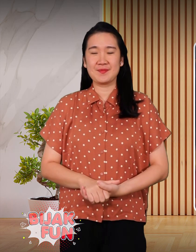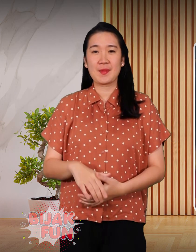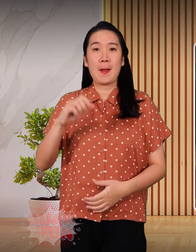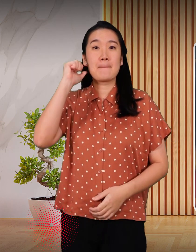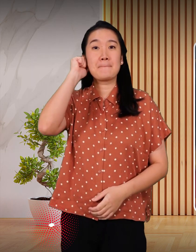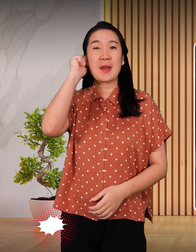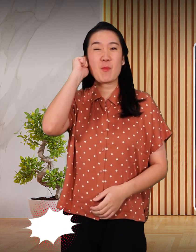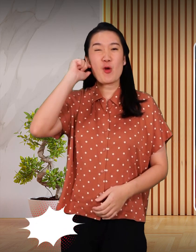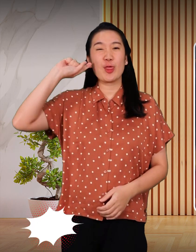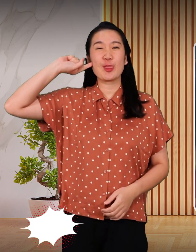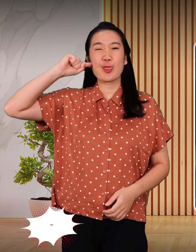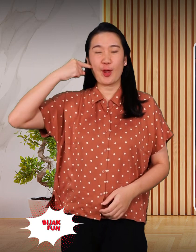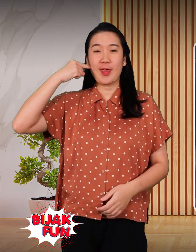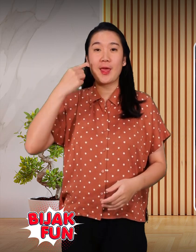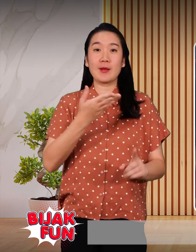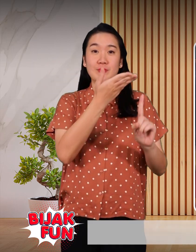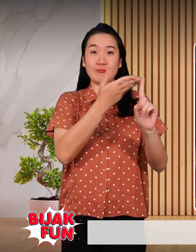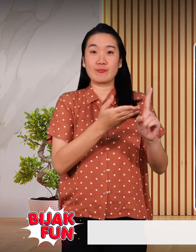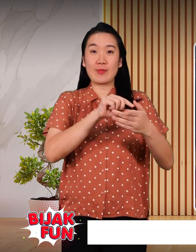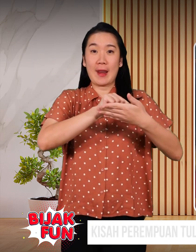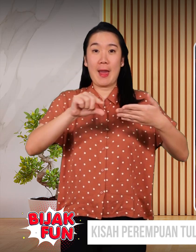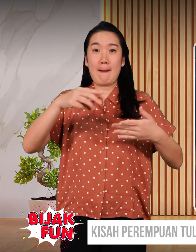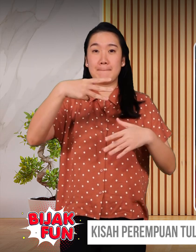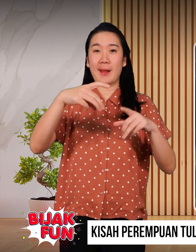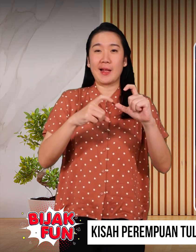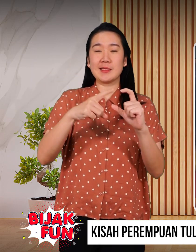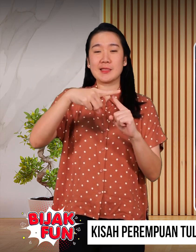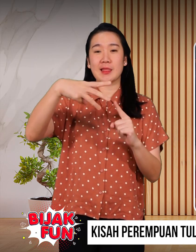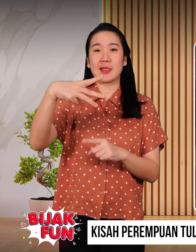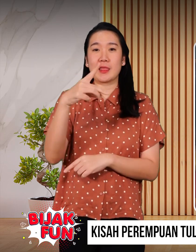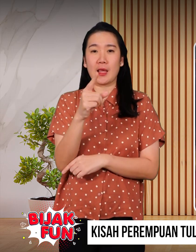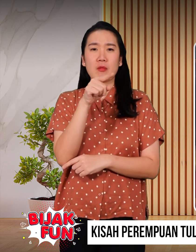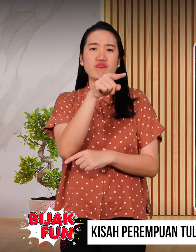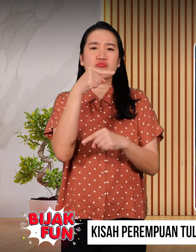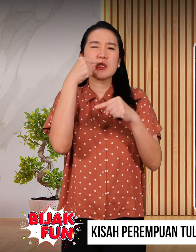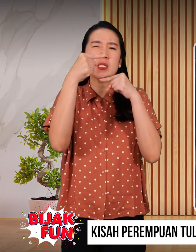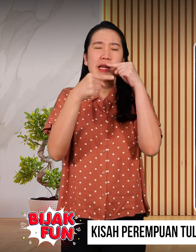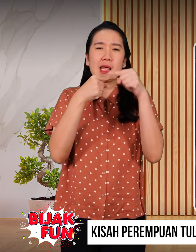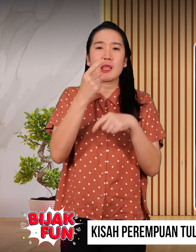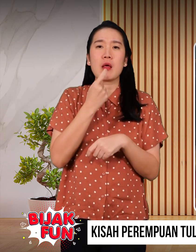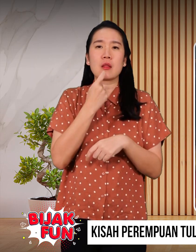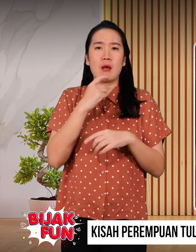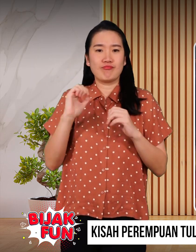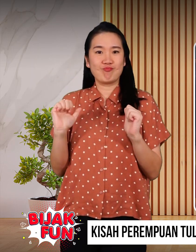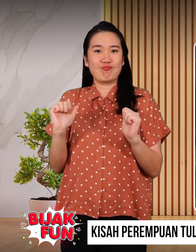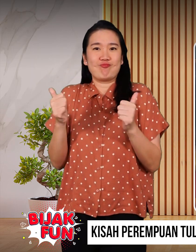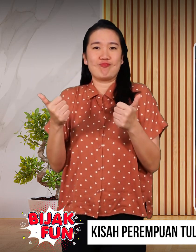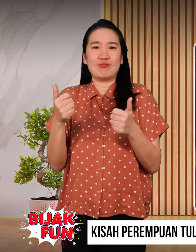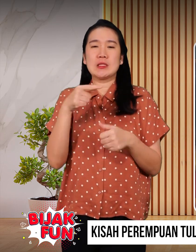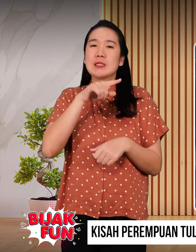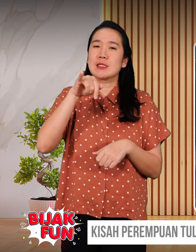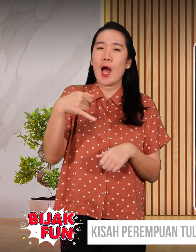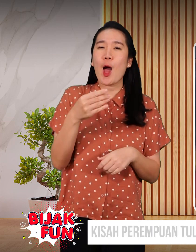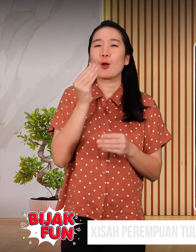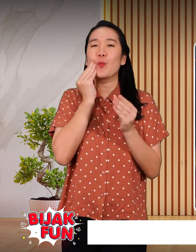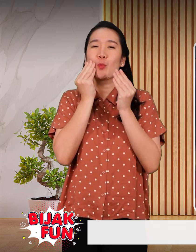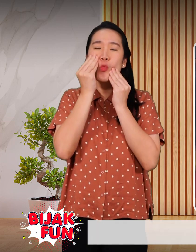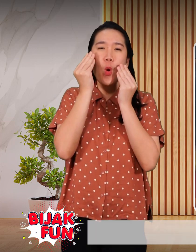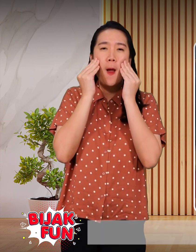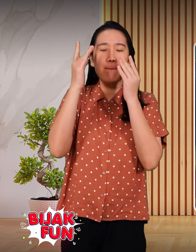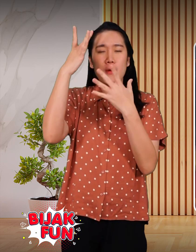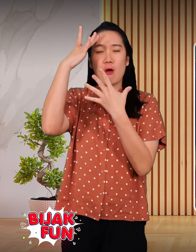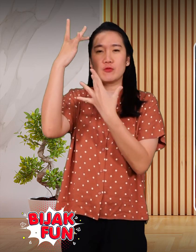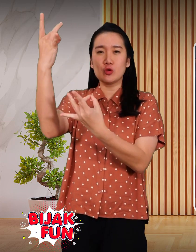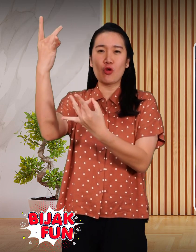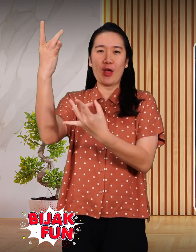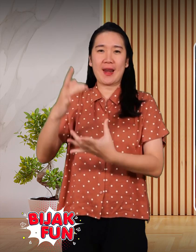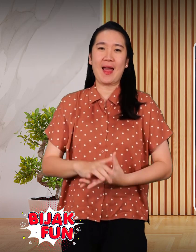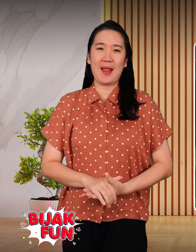Perempuan Tuli bernama Ester bercerita tentang keberhasilan dia menjadi MUA Profesional.